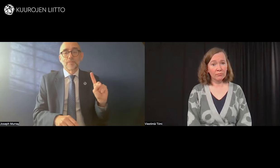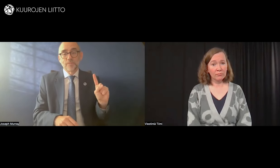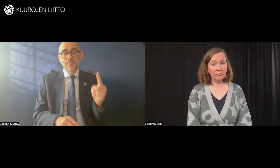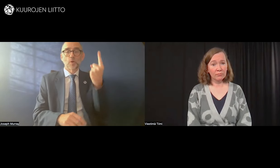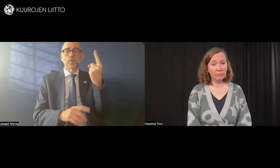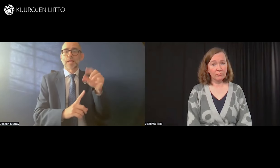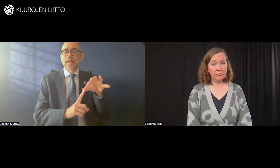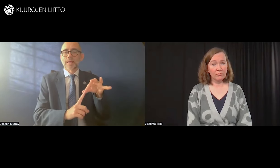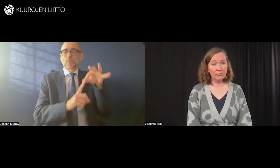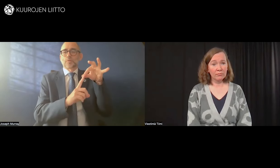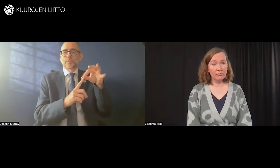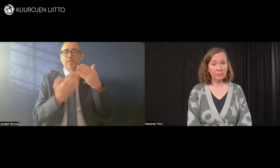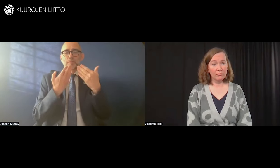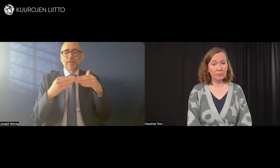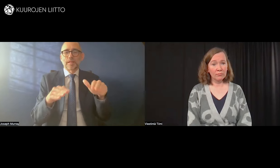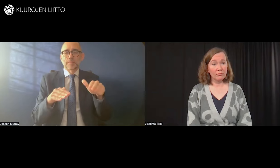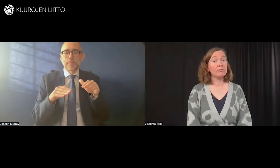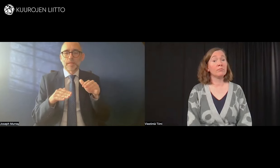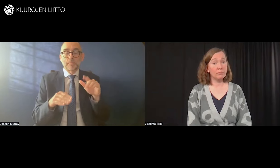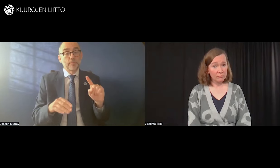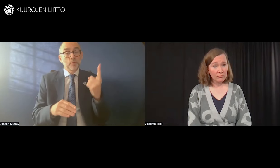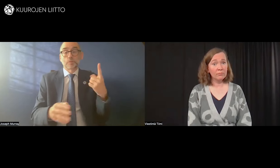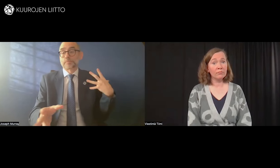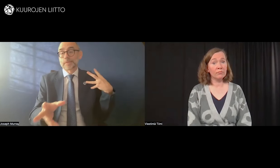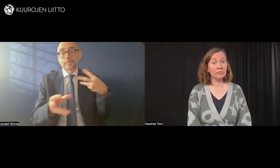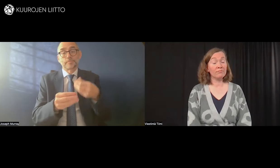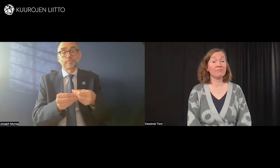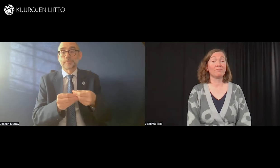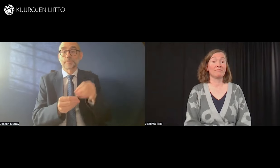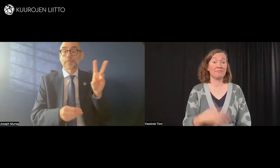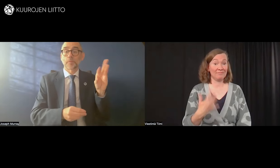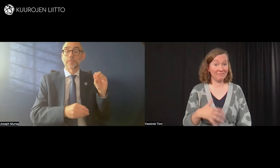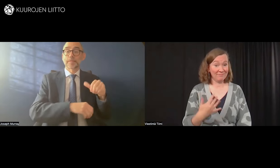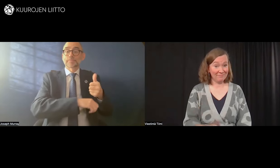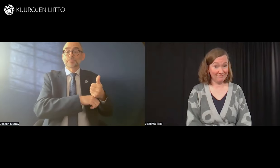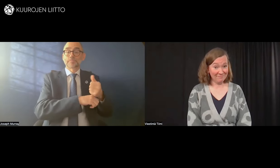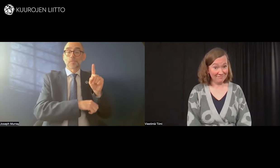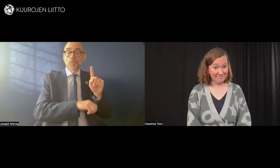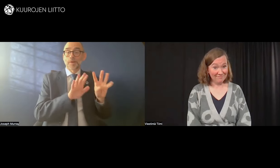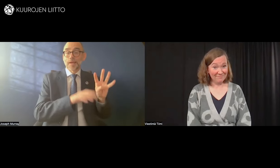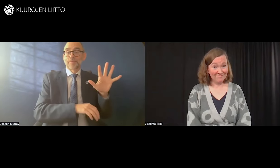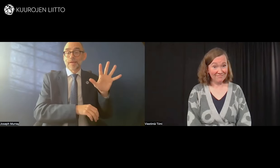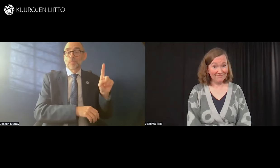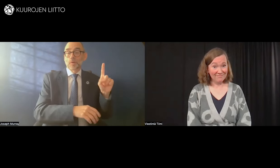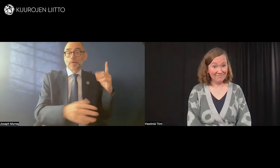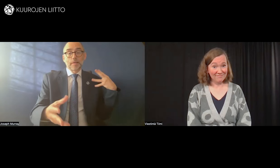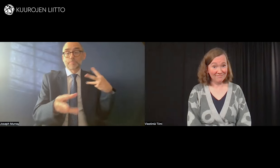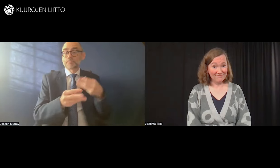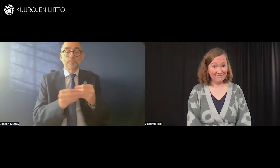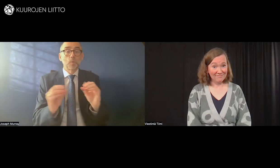ensimmäinen laatuaan koskaan WFD:n historiassa sitten sen perustamisen 1951.